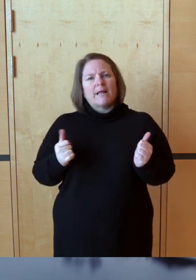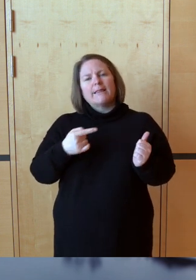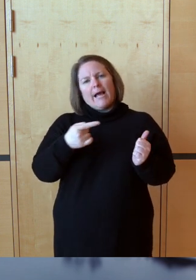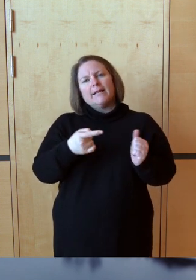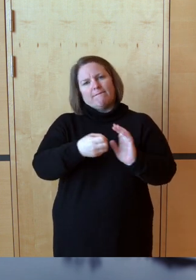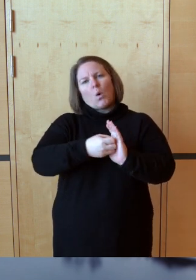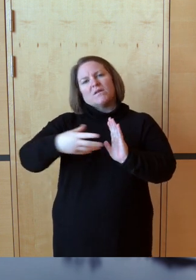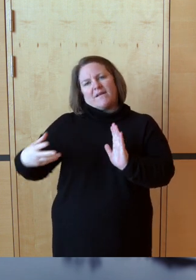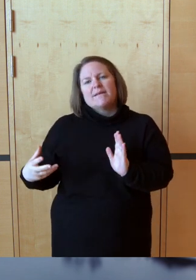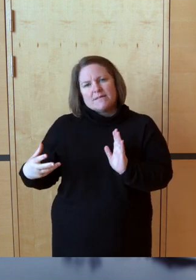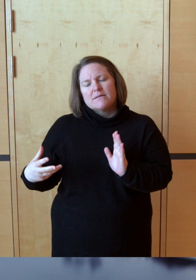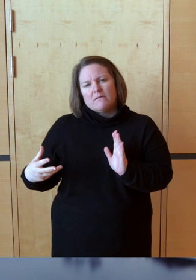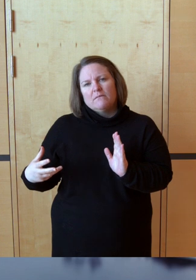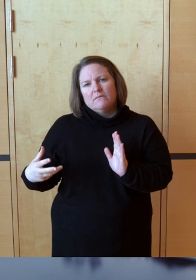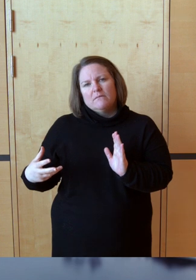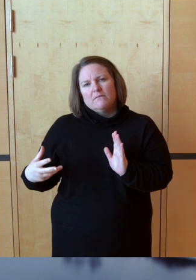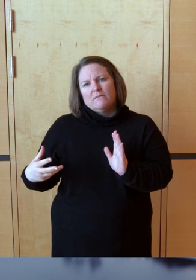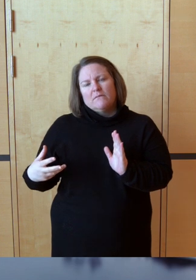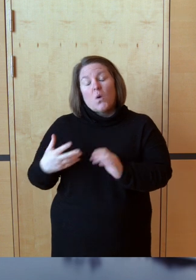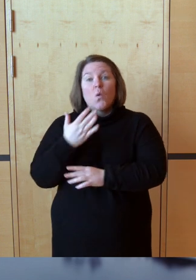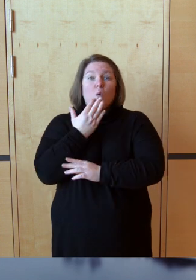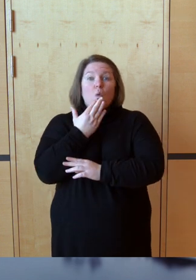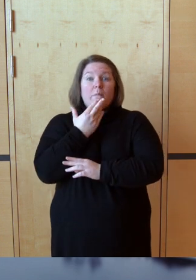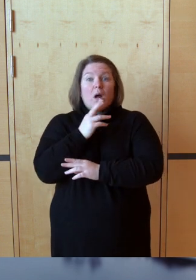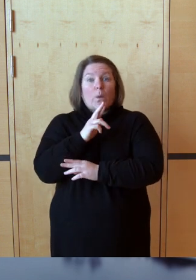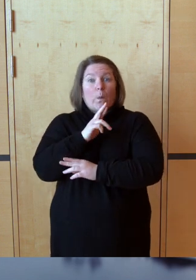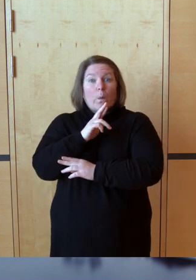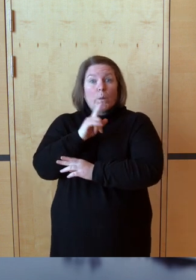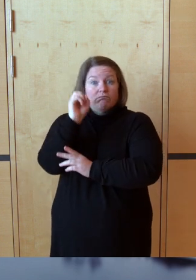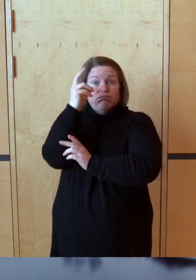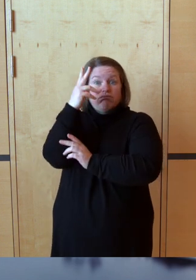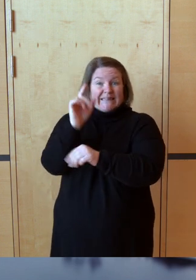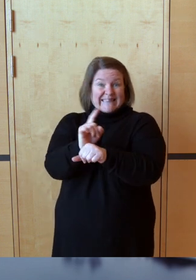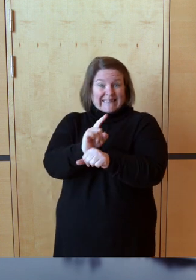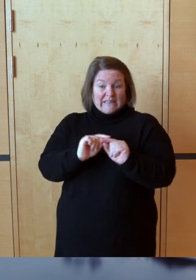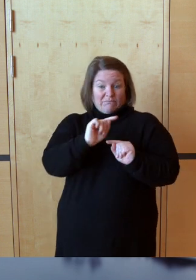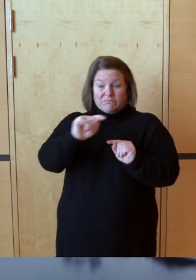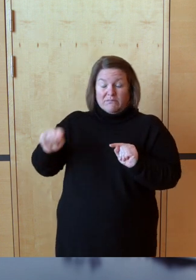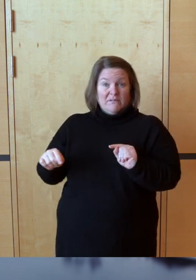Pratade utryckningstider så så har jag ju kanske relativt små